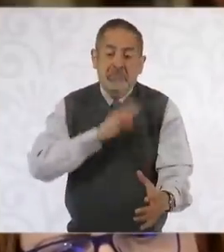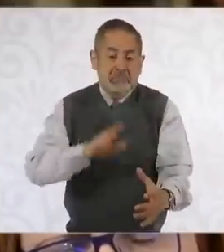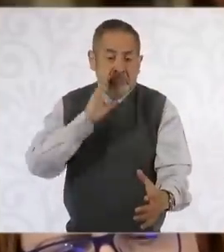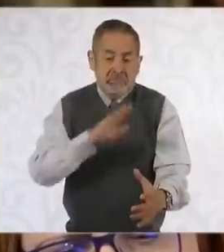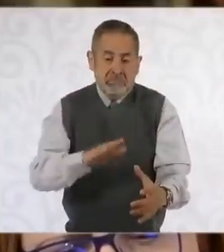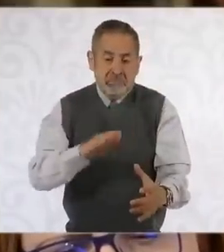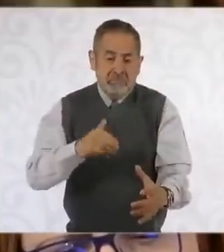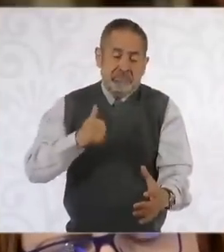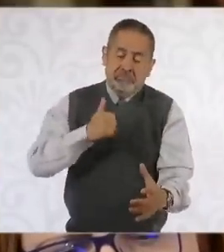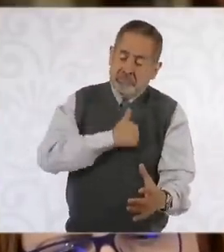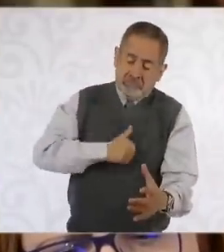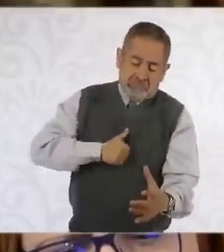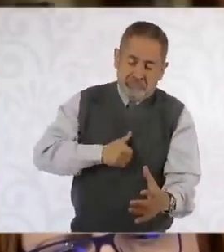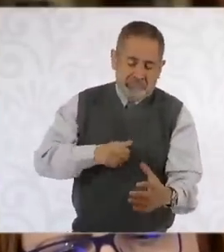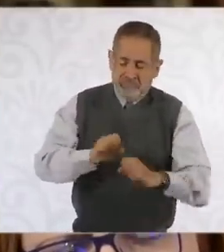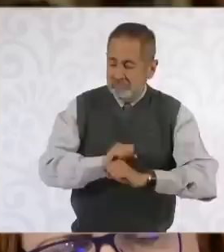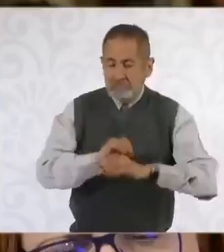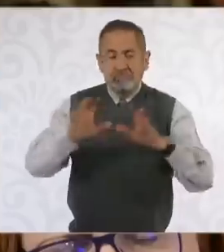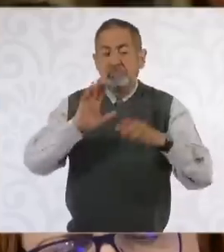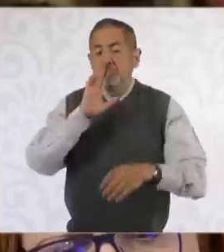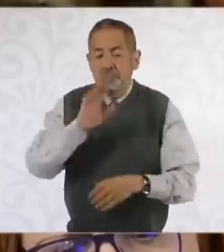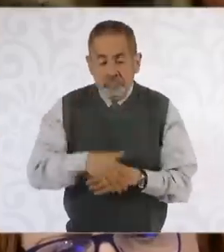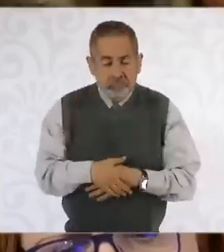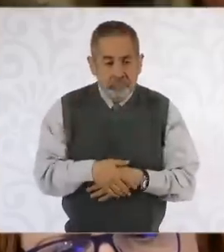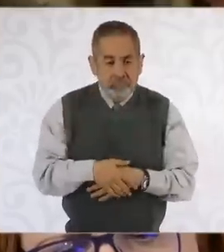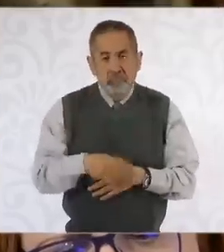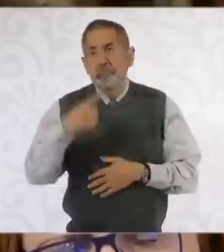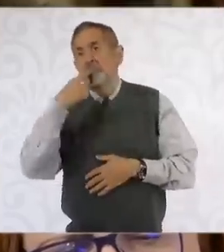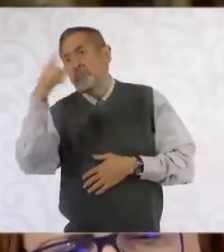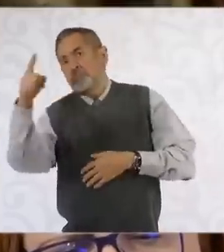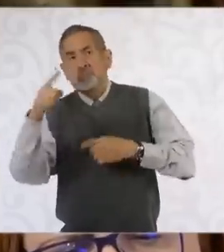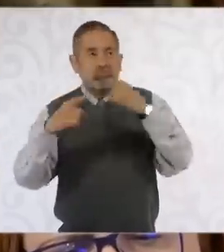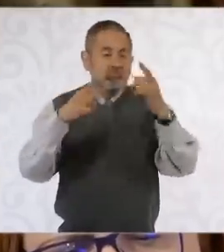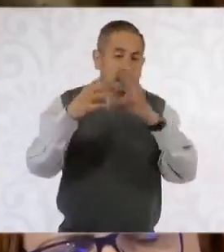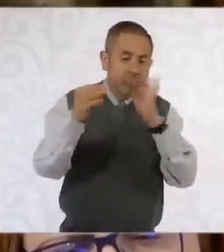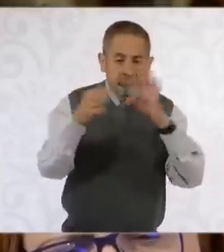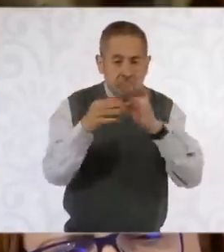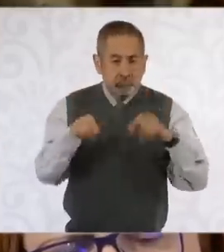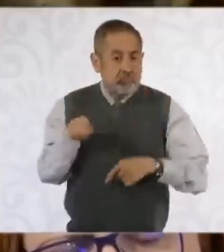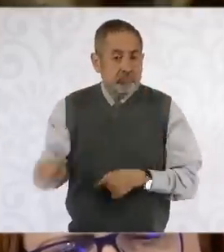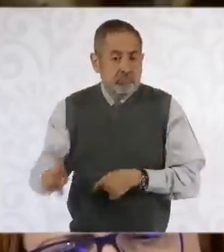que una juez Eh bueno porque denuncian porque tiene que tener atenciones especiales por las